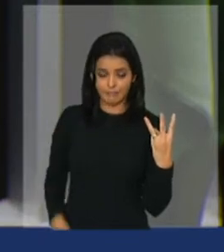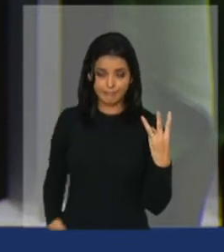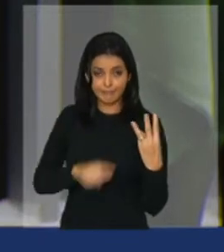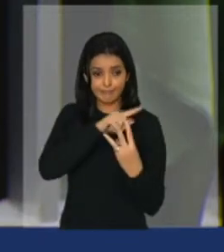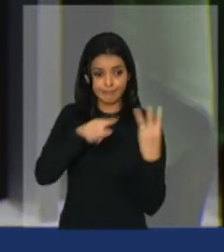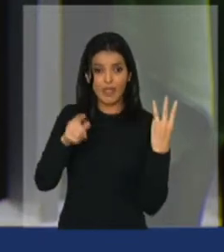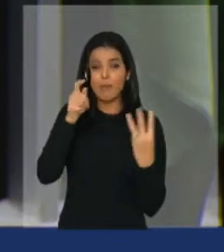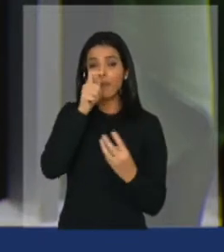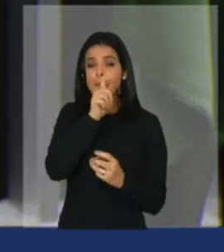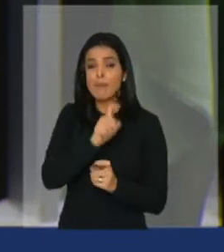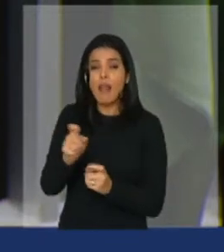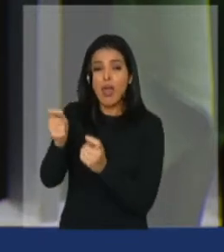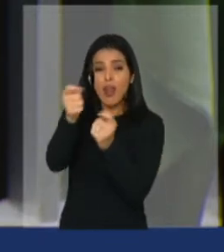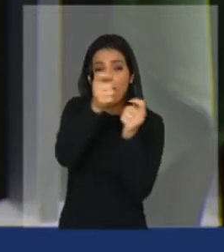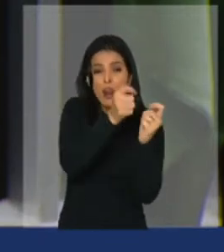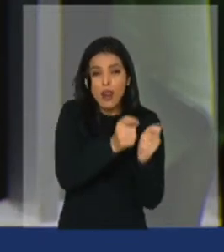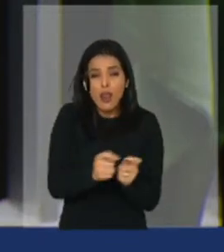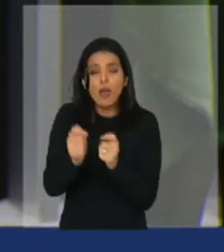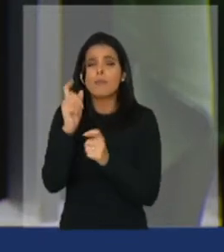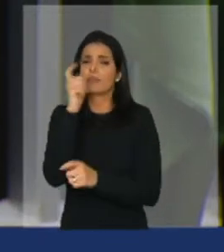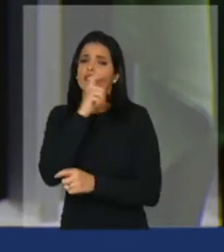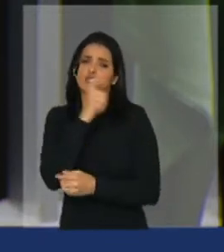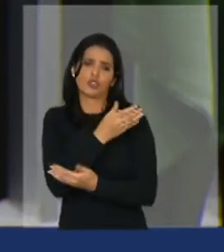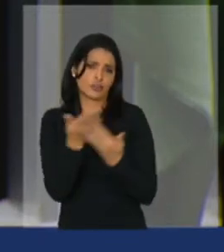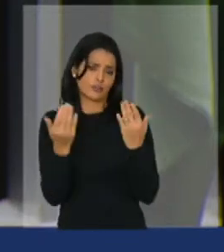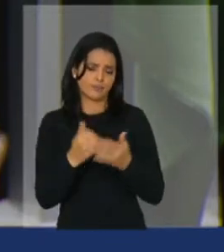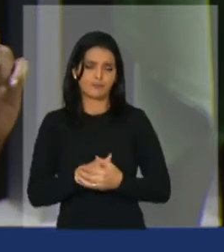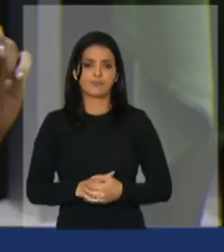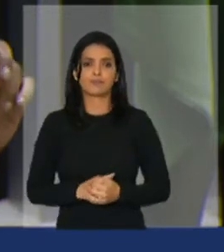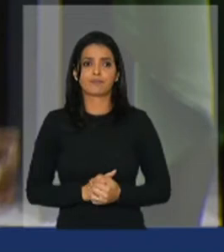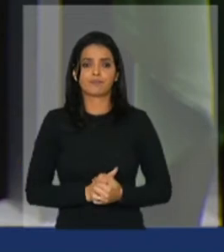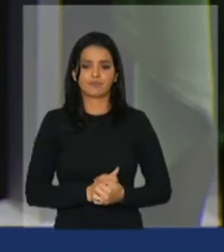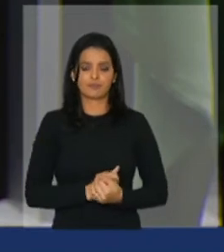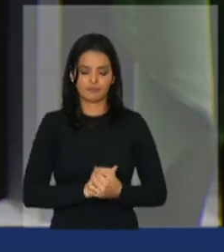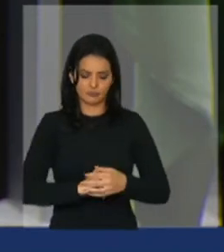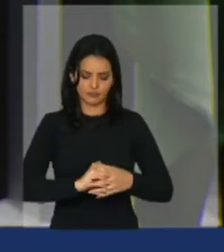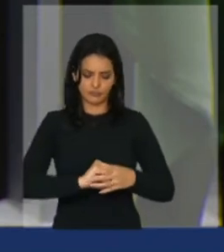PRESIDENTE, FAÇO NESTE MOMENTO, É ... EU QUERO EXTERNAR OS MEUS SENTIMENTOS,